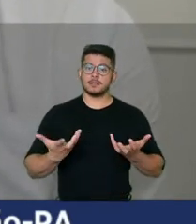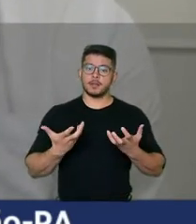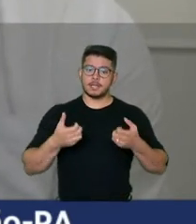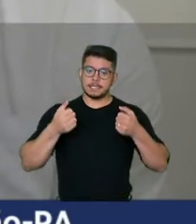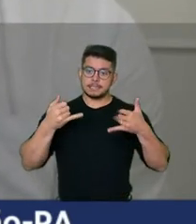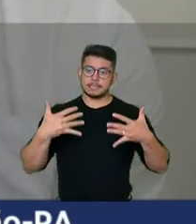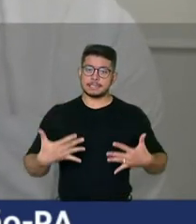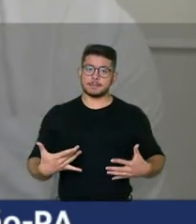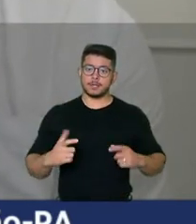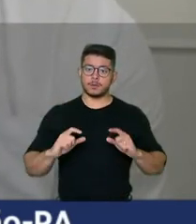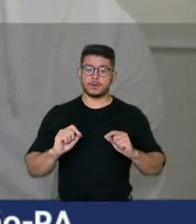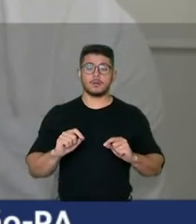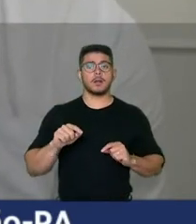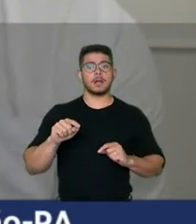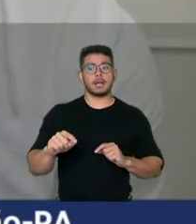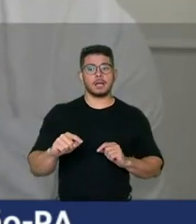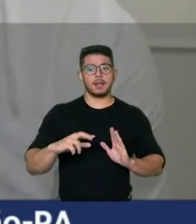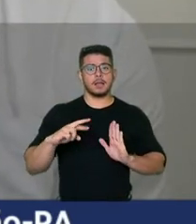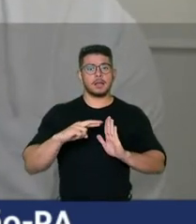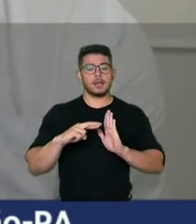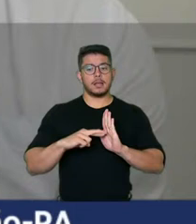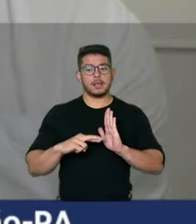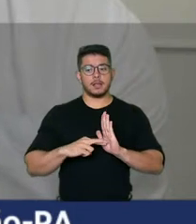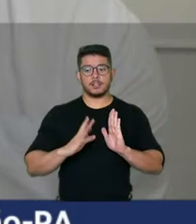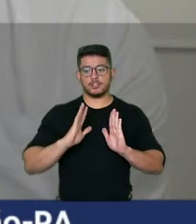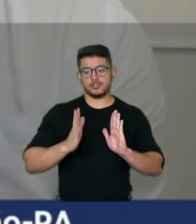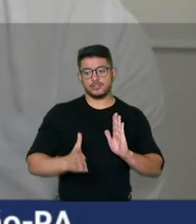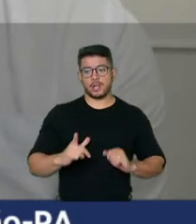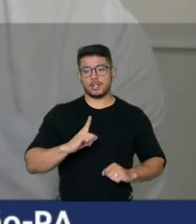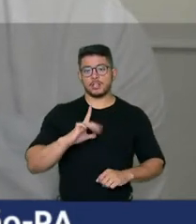DESTAQUE N° 3... QUERO DESTACAR... QUE ESSE DISPOSITIVO FOI CONSAGRADO NA